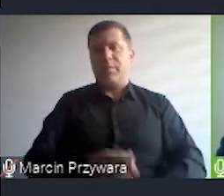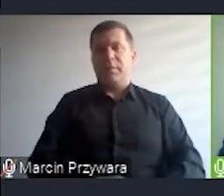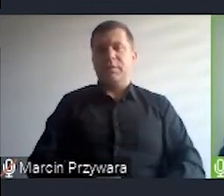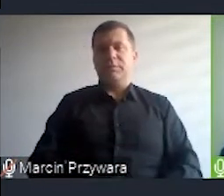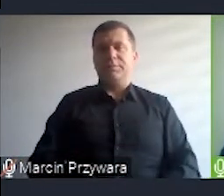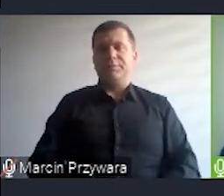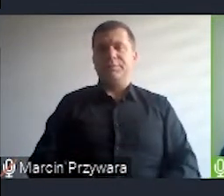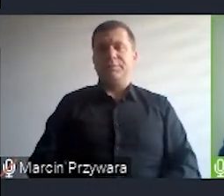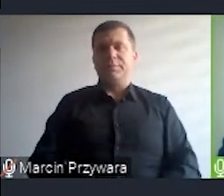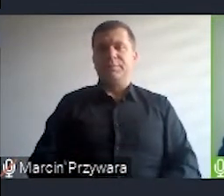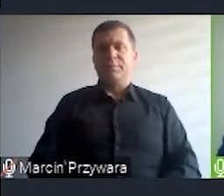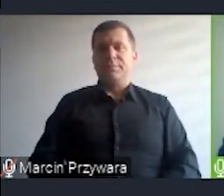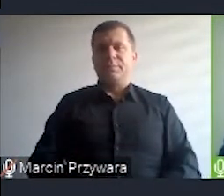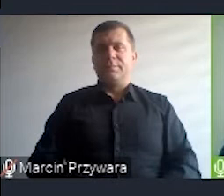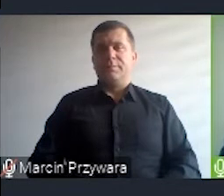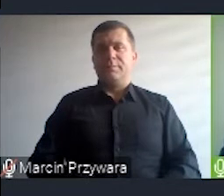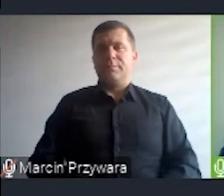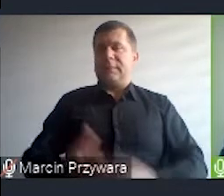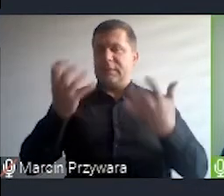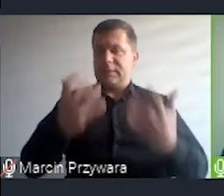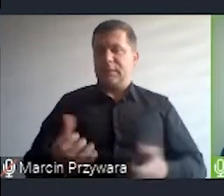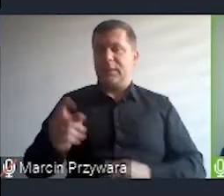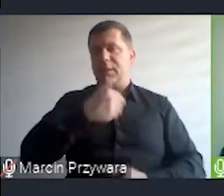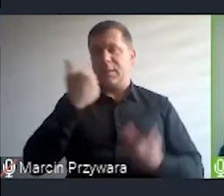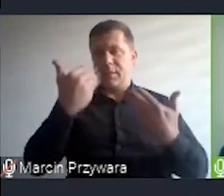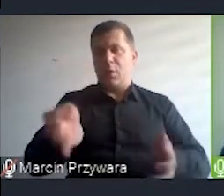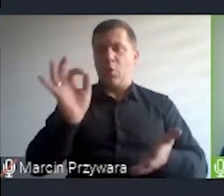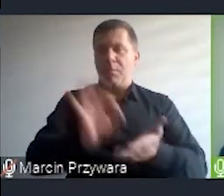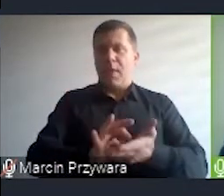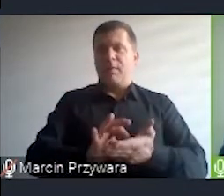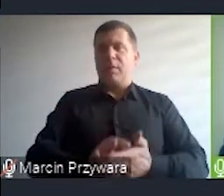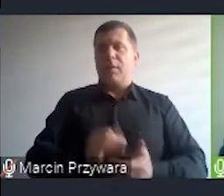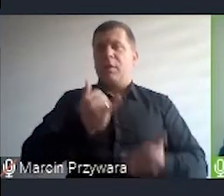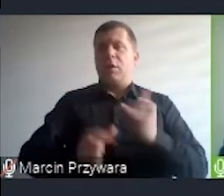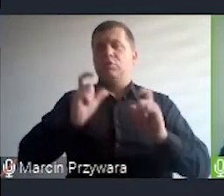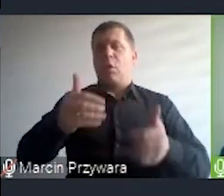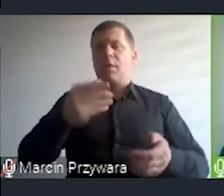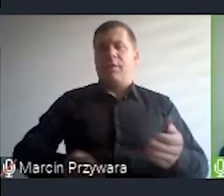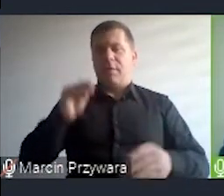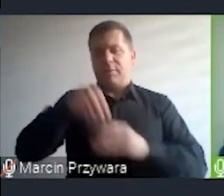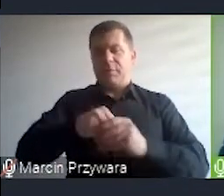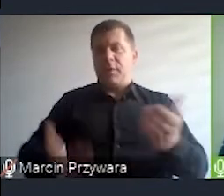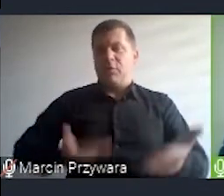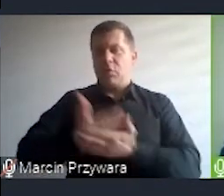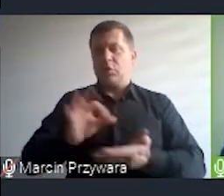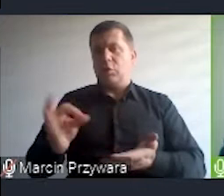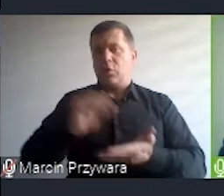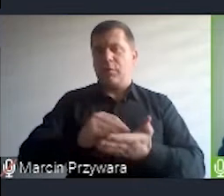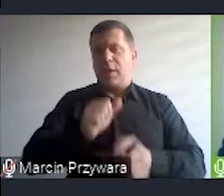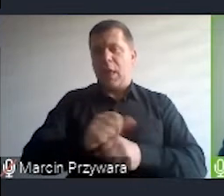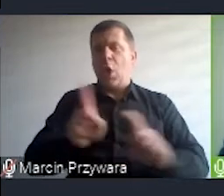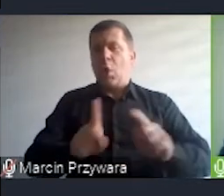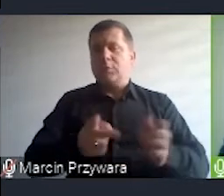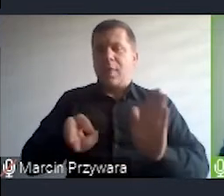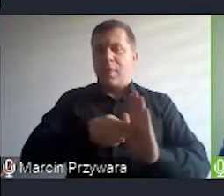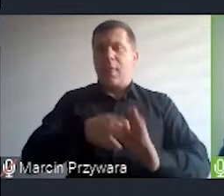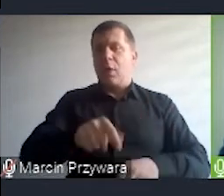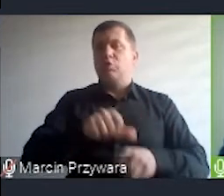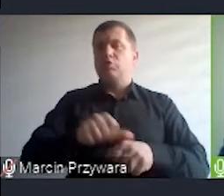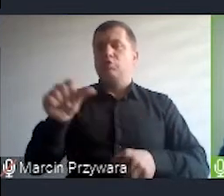W związku z tym chcę tutaj Państwa upewnić, że jeżeli coś we wniosku o dofinansowanie jest oznaczone jako środek trwały